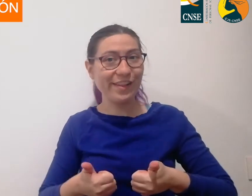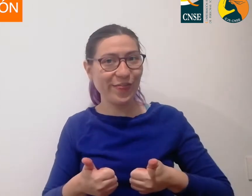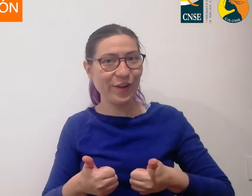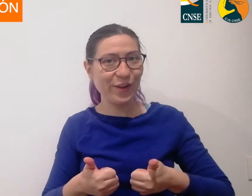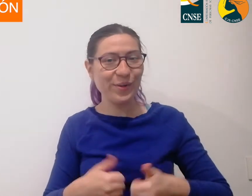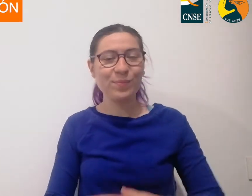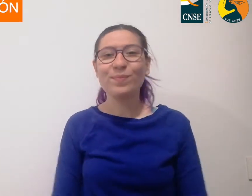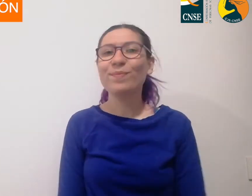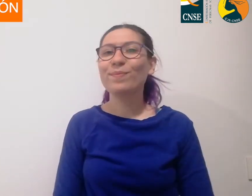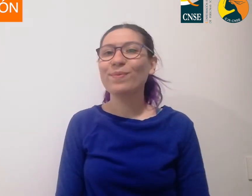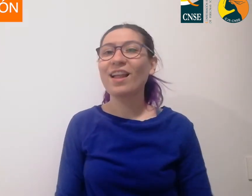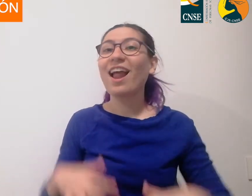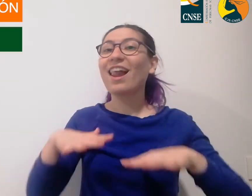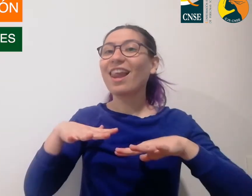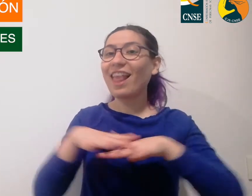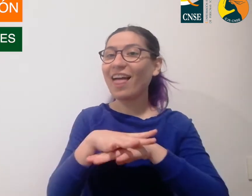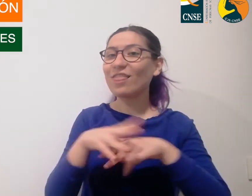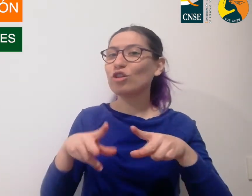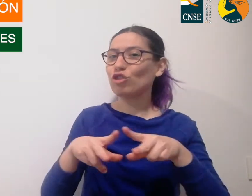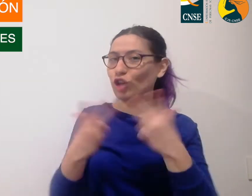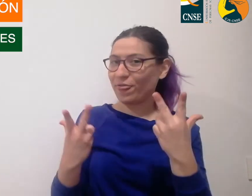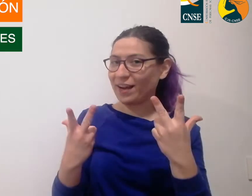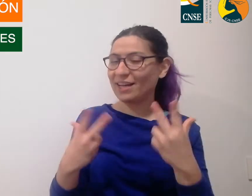Introducción. Redes sociales.